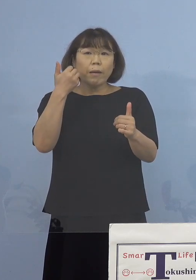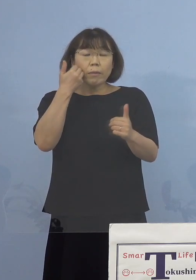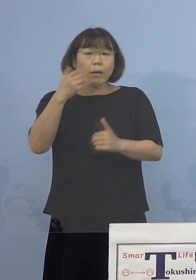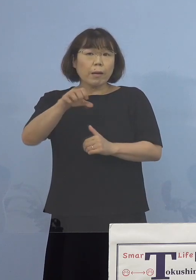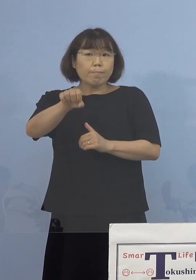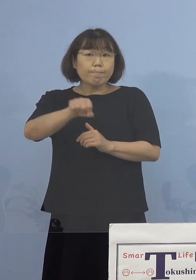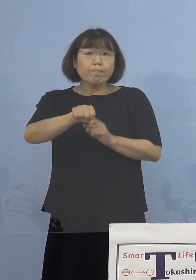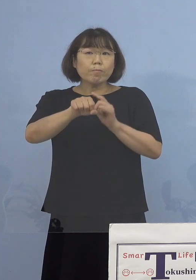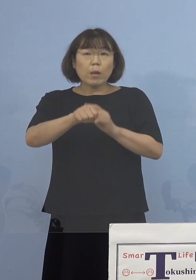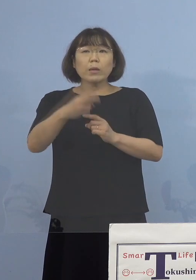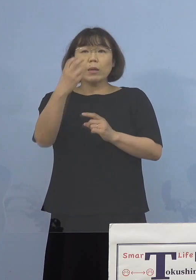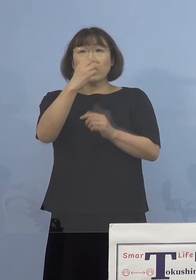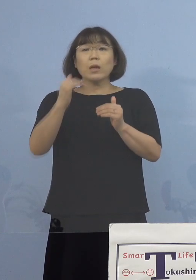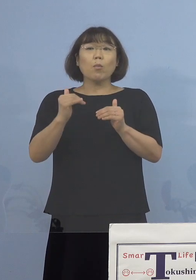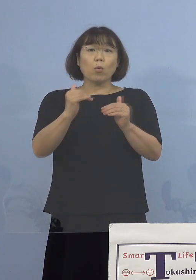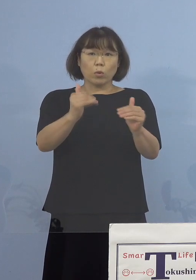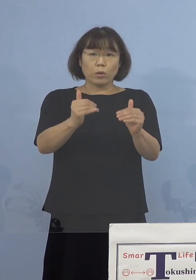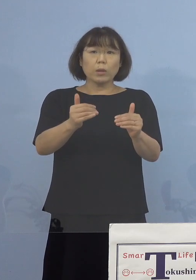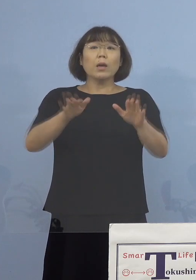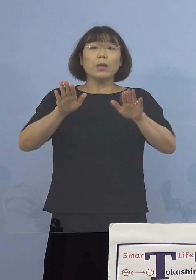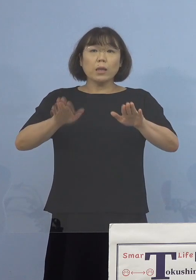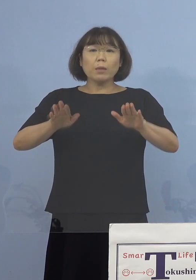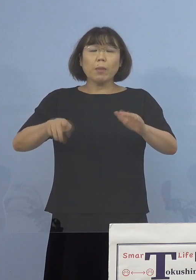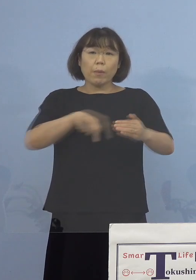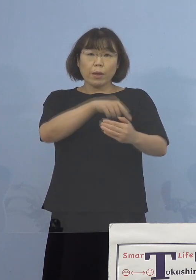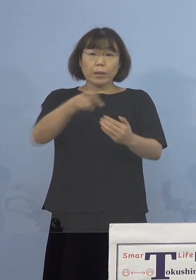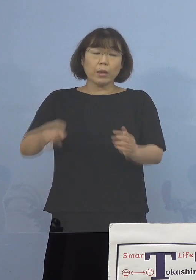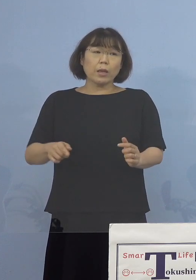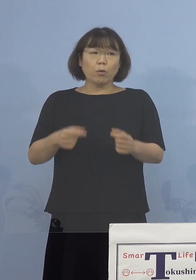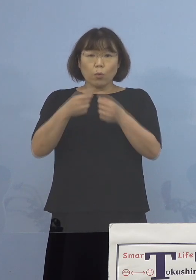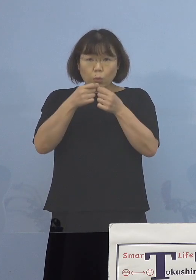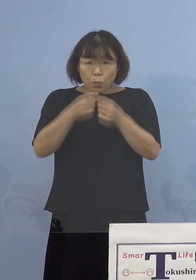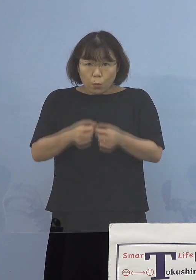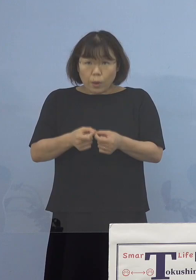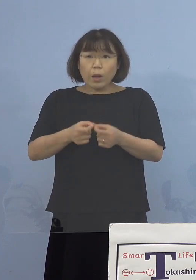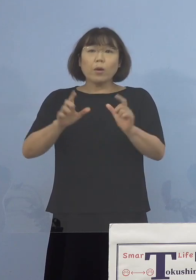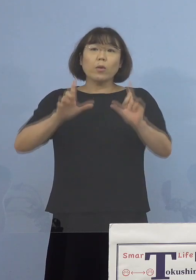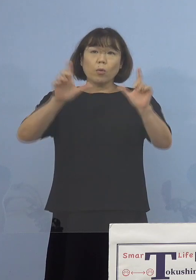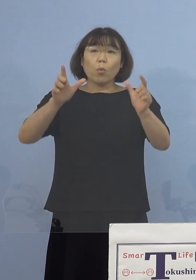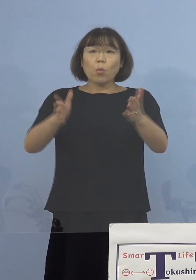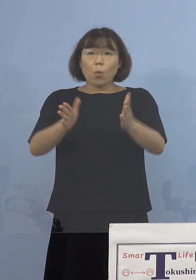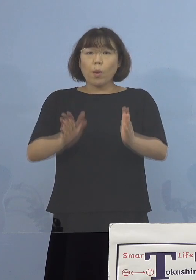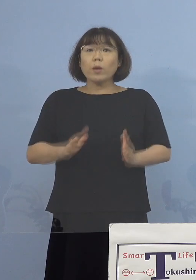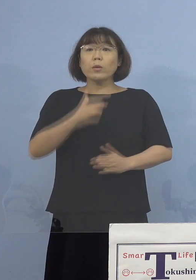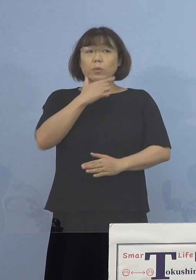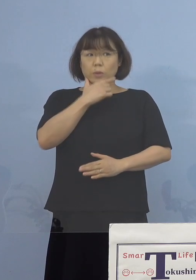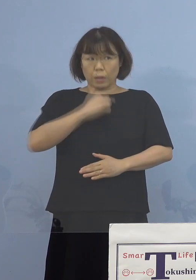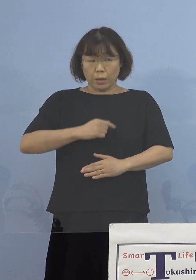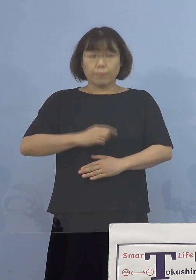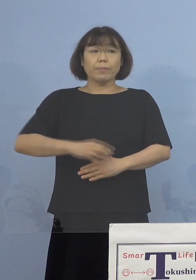現時点では、詳細公表を 差し控えたいというふうに思っております